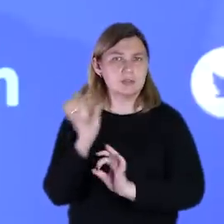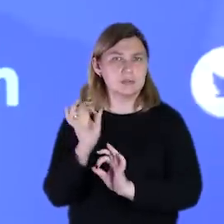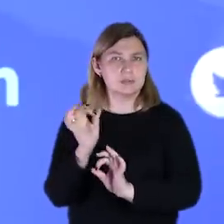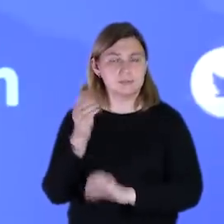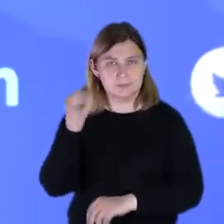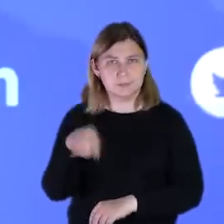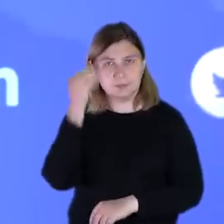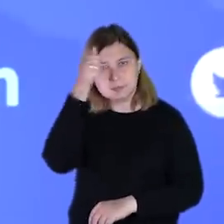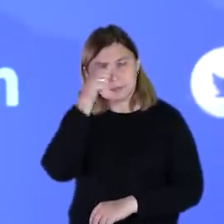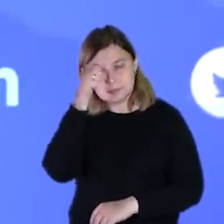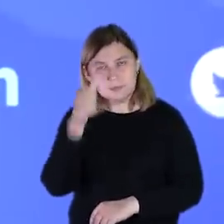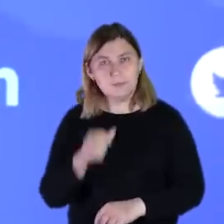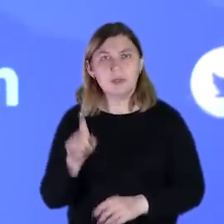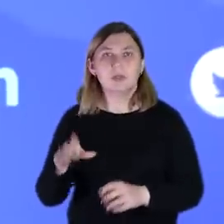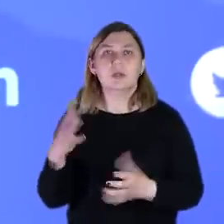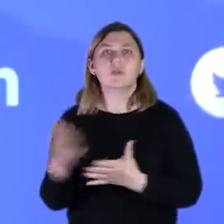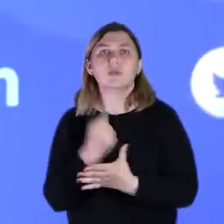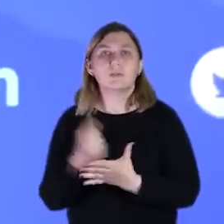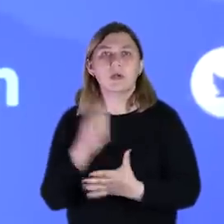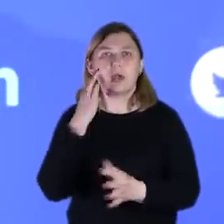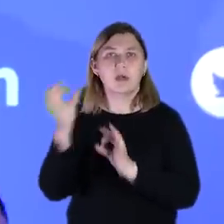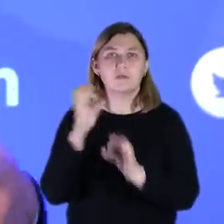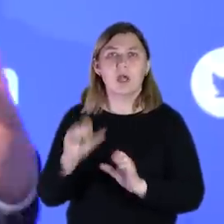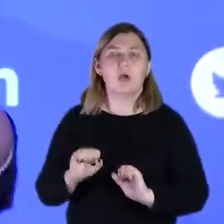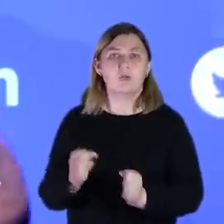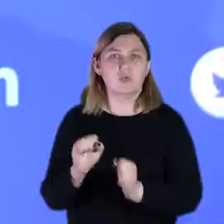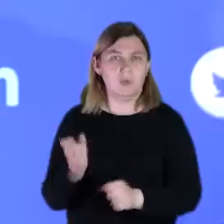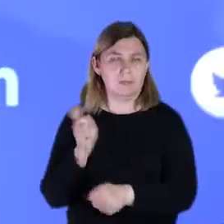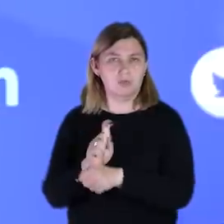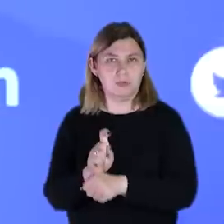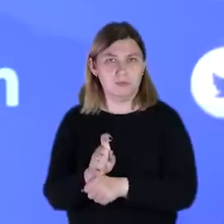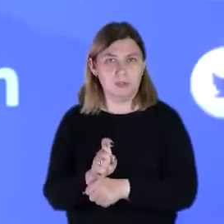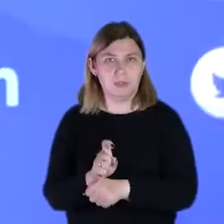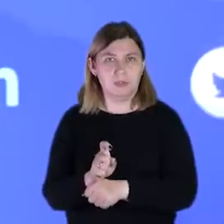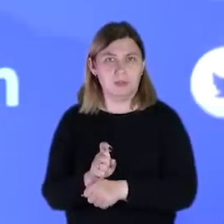nazywano, czyli zdobywanie informacji o działaniach przeciwnika.